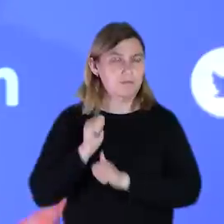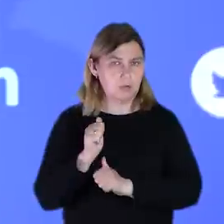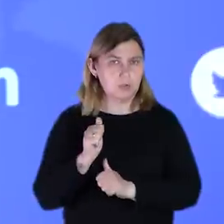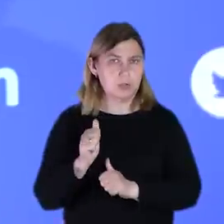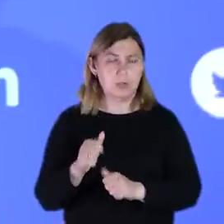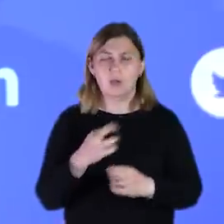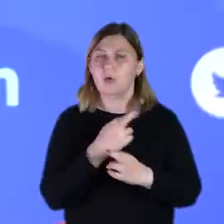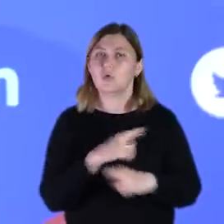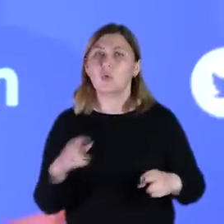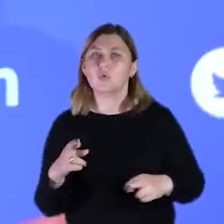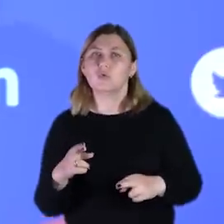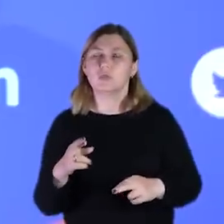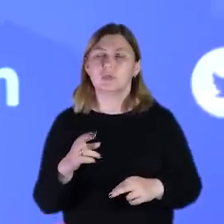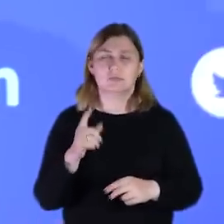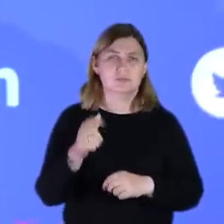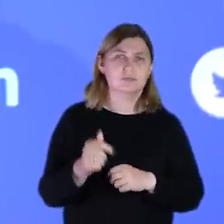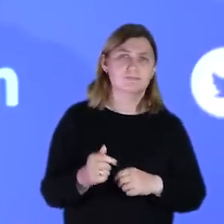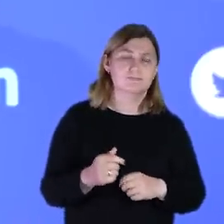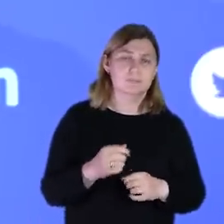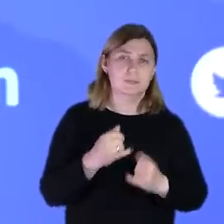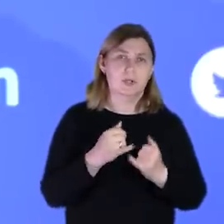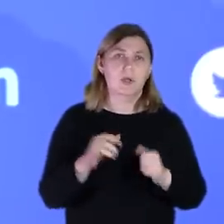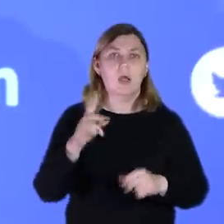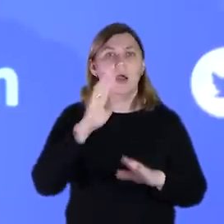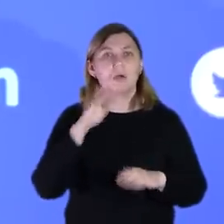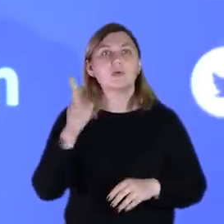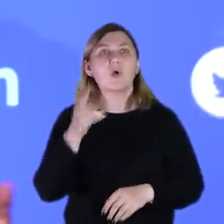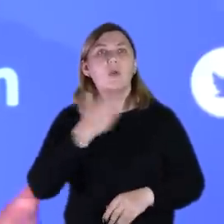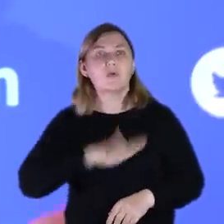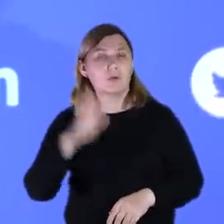Z różnym to było powodzeniem, bo siłą rzeczy wiadomo, że zwolennicy komunizmu przenikali.